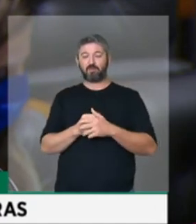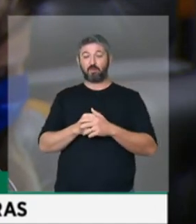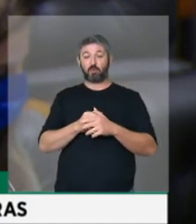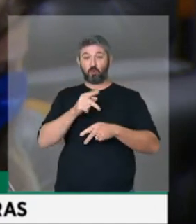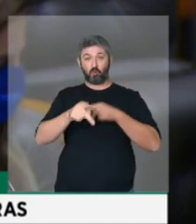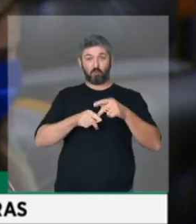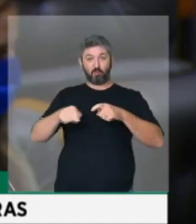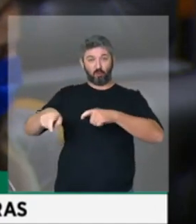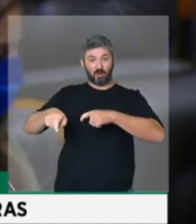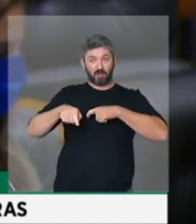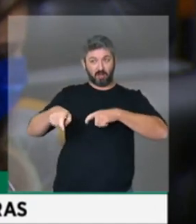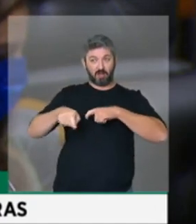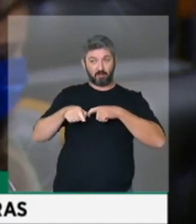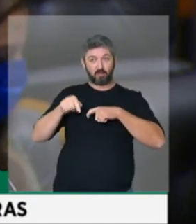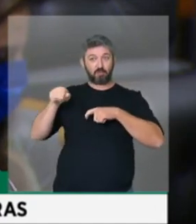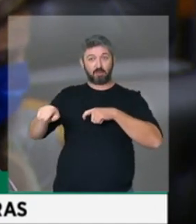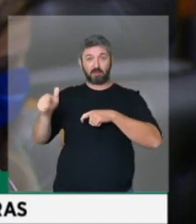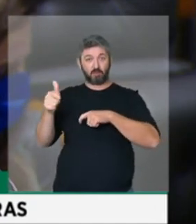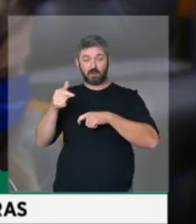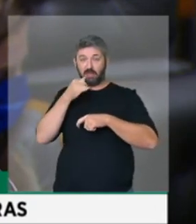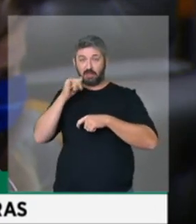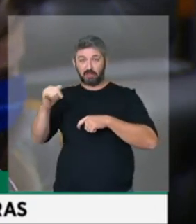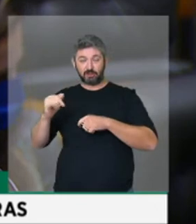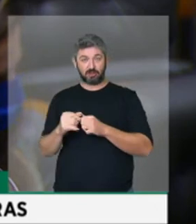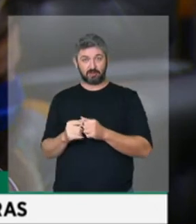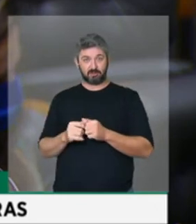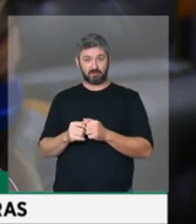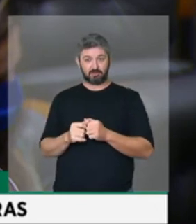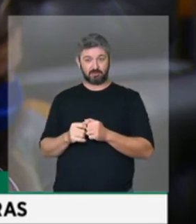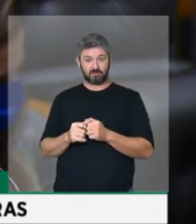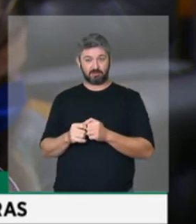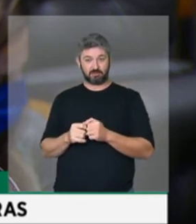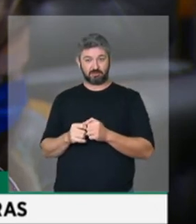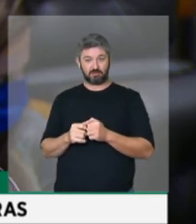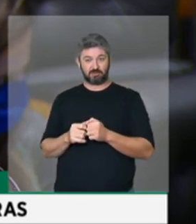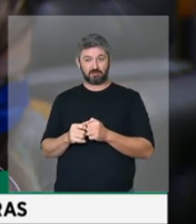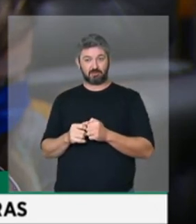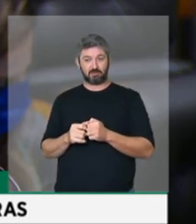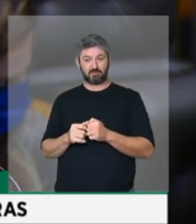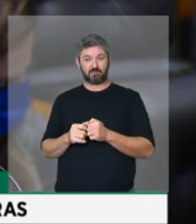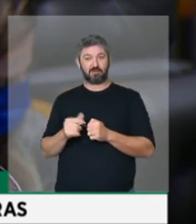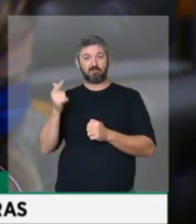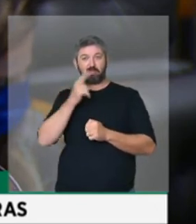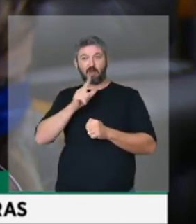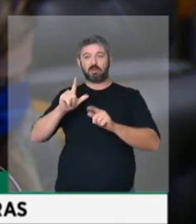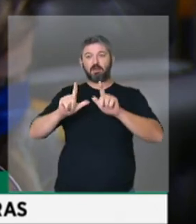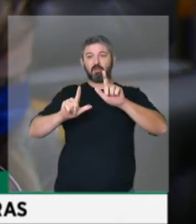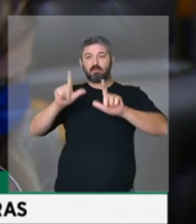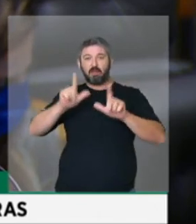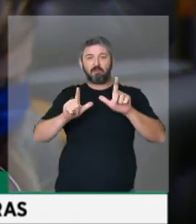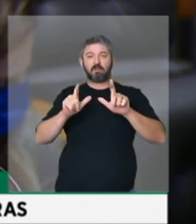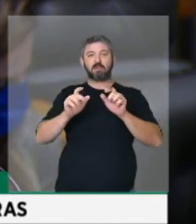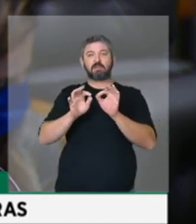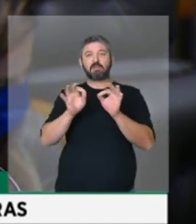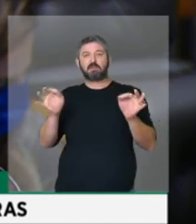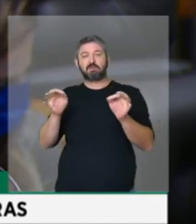É A SEXTA EMPRESA DO BRASIL, LUCRATIVA, E É EXATAMENTE POR ISSO, FOI PELO LUCRO DA ELETROBRAS, SR. PRESIDENTE, QUE EU LEMBRO NUM PASSADO